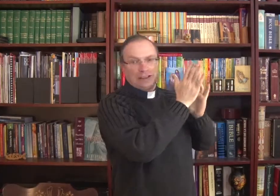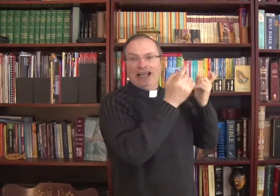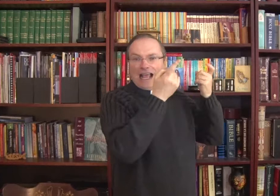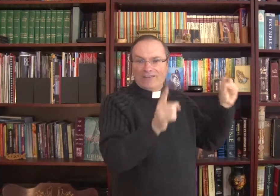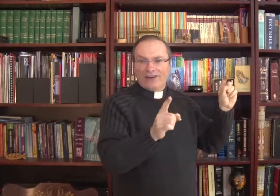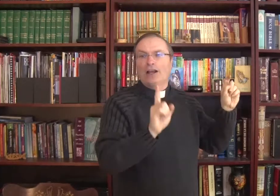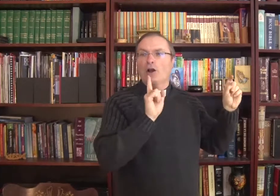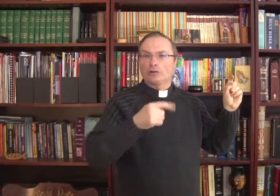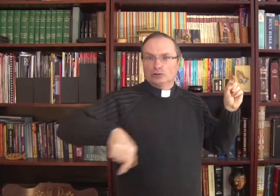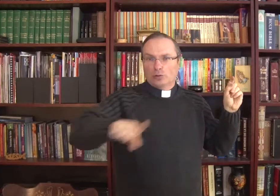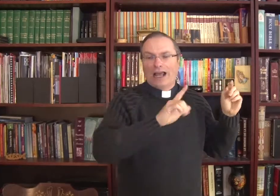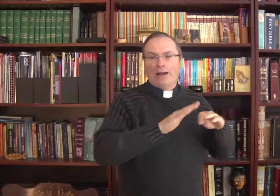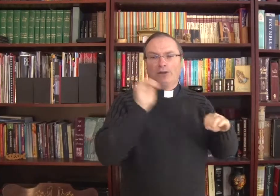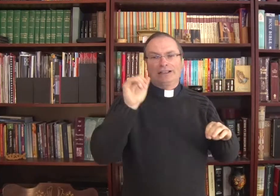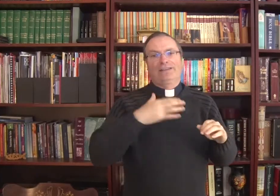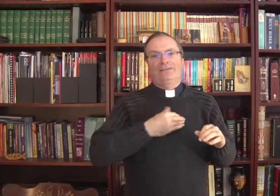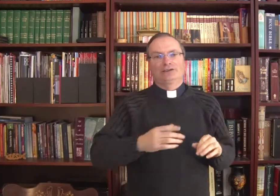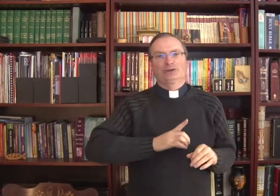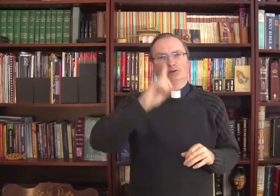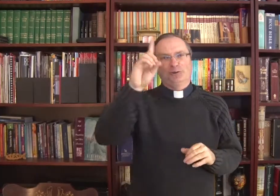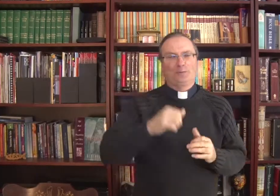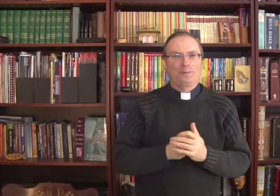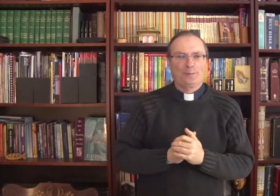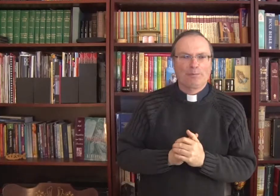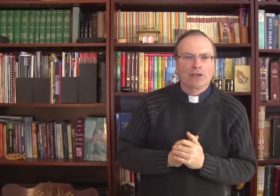afin qu’on soit appelés fils de Dieu.